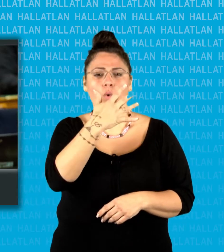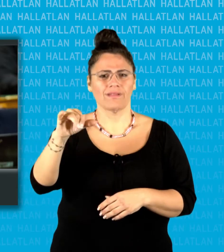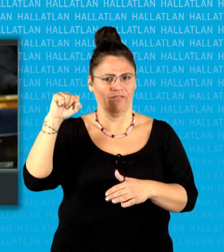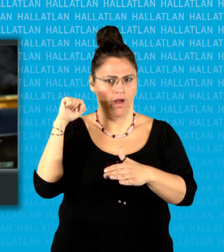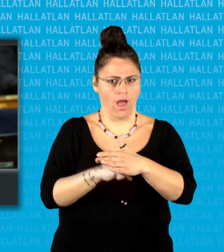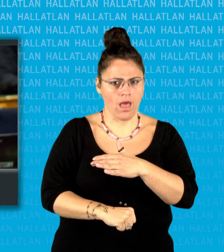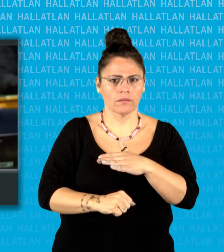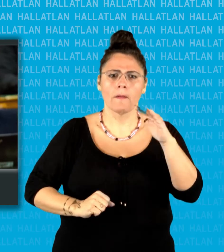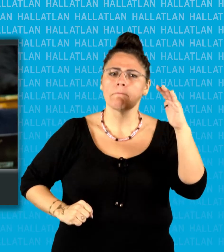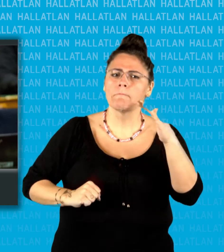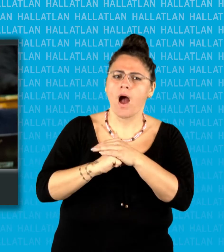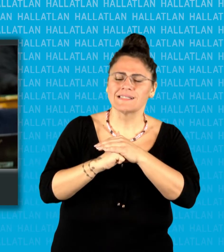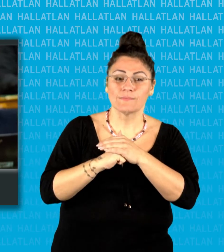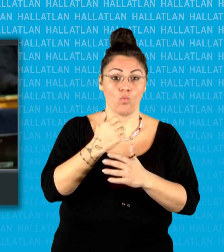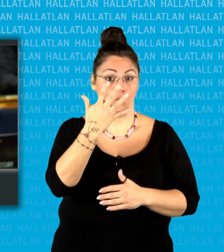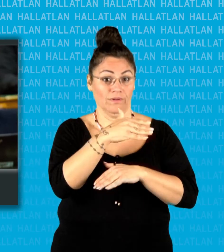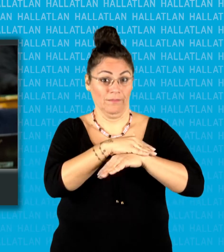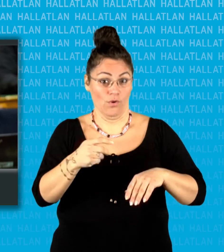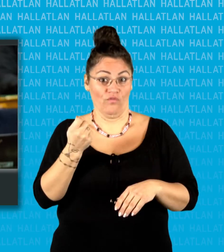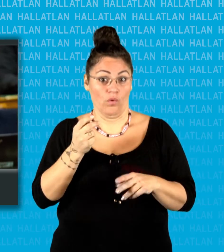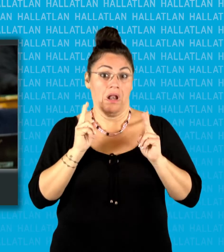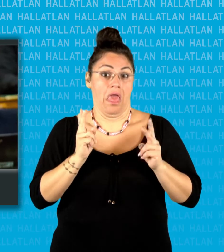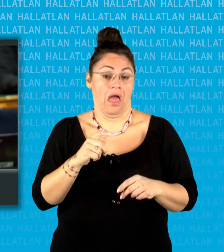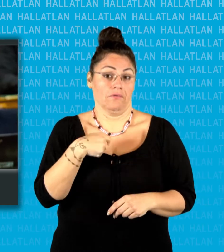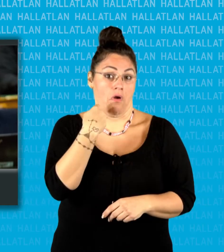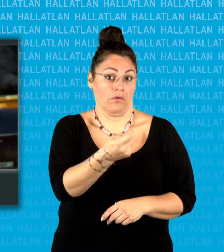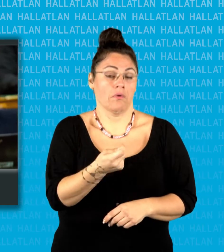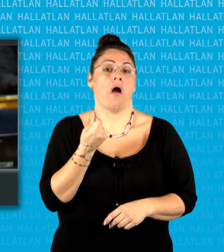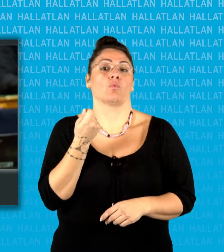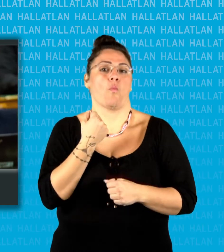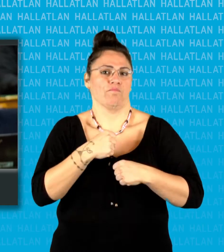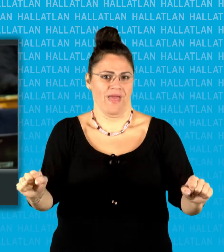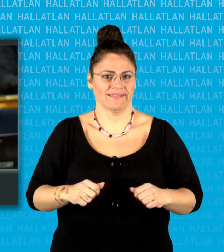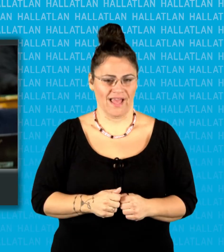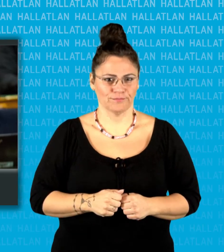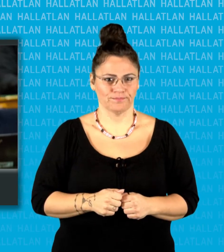öt év alatt maximum 5 millió forintot adhat ilyen támogatásként adómentesen.